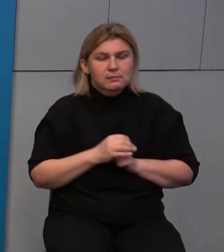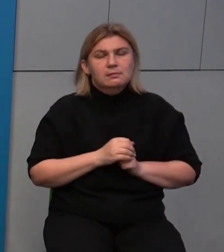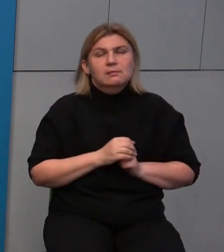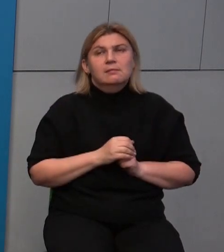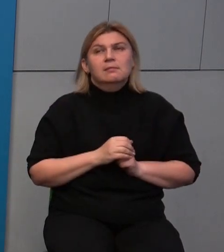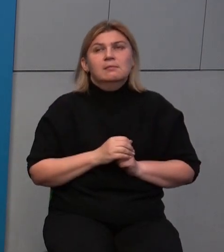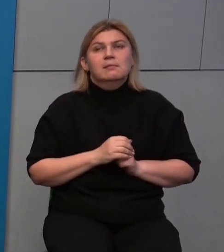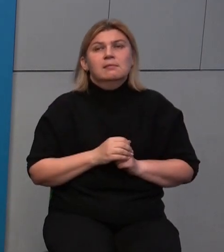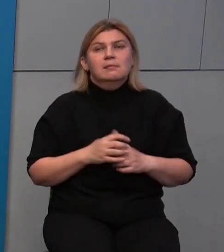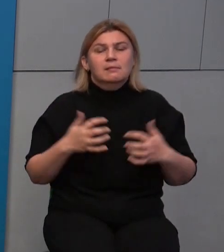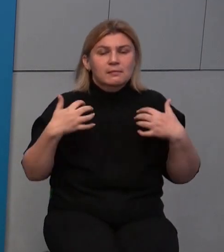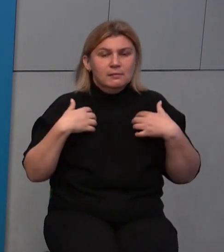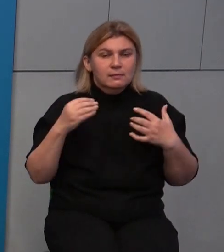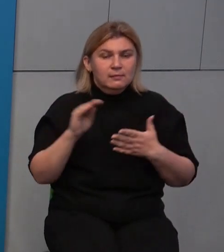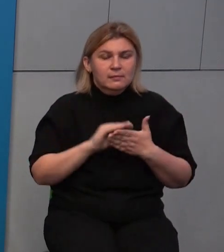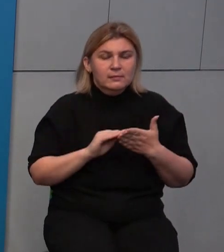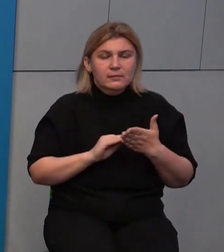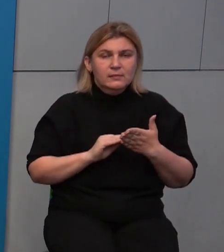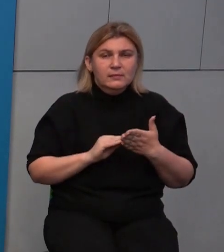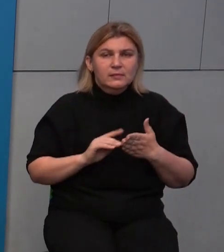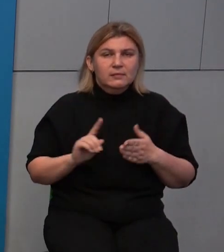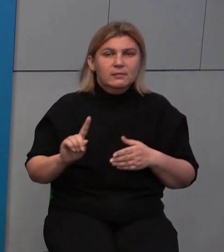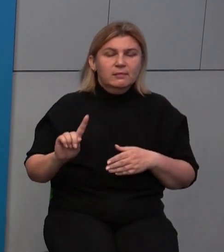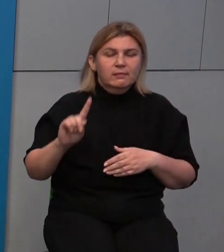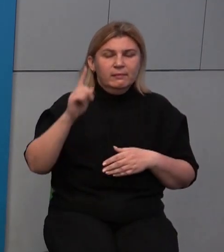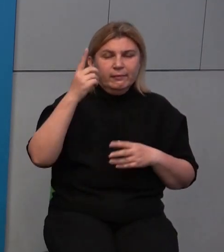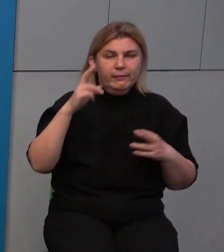w biografii, bo "Wysoki Zamek" to jest oczywiście odniesienie